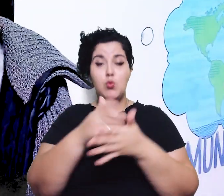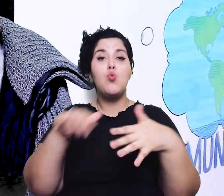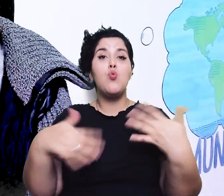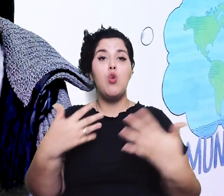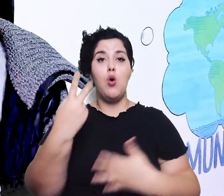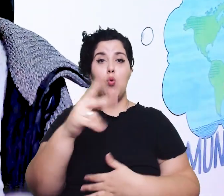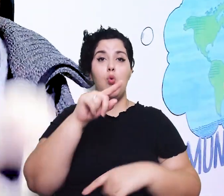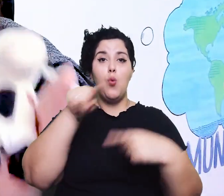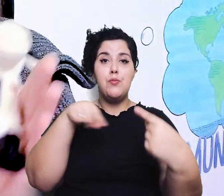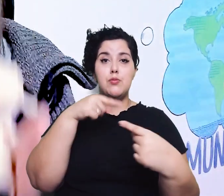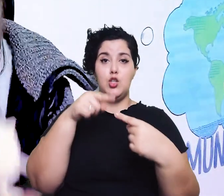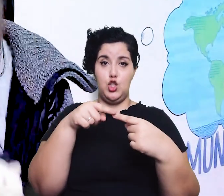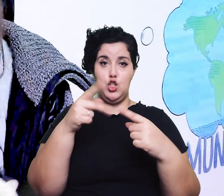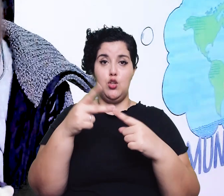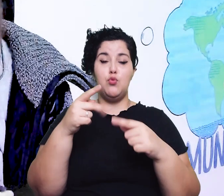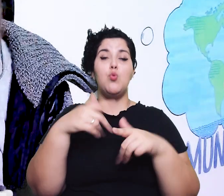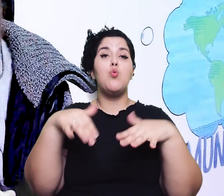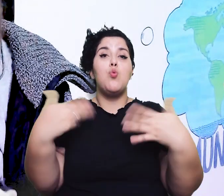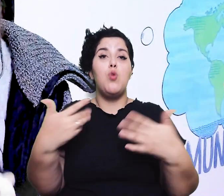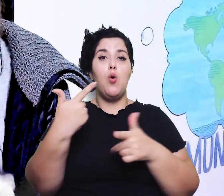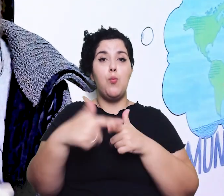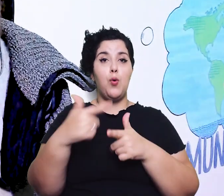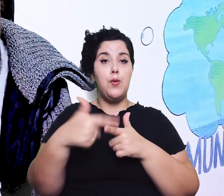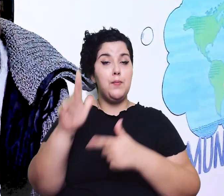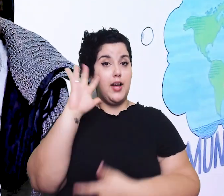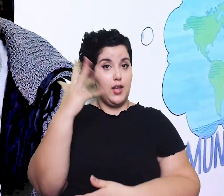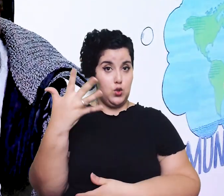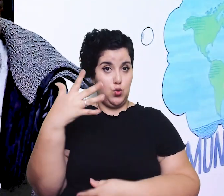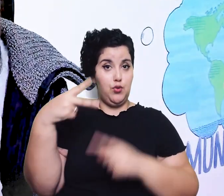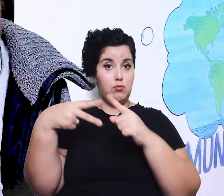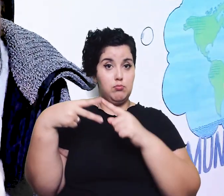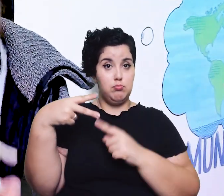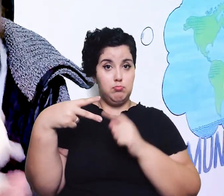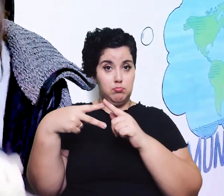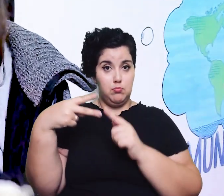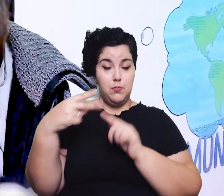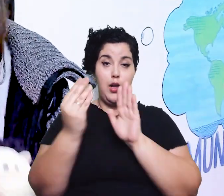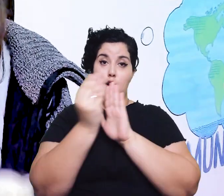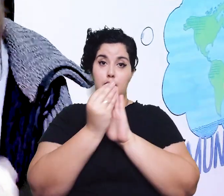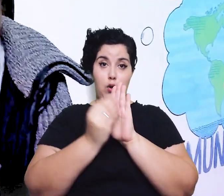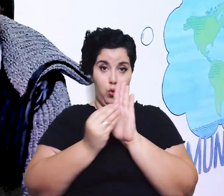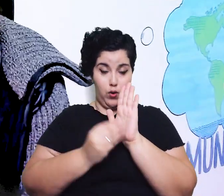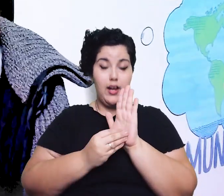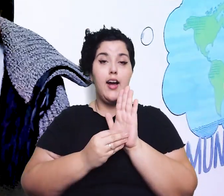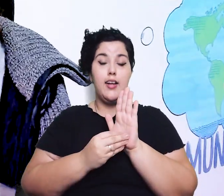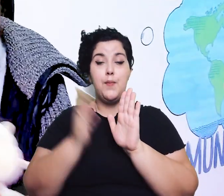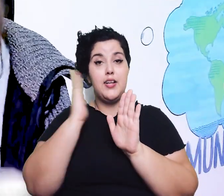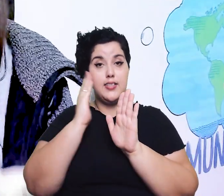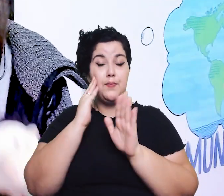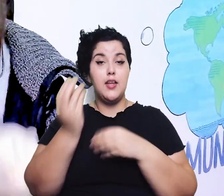que é o seu objetivo, qual que é o problema que você vai resolver, beleza? Porque isso vai determinar como que você